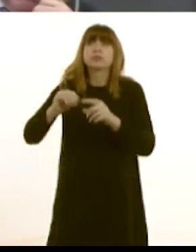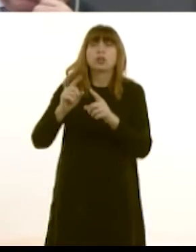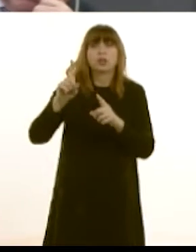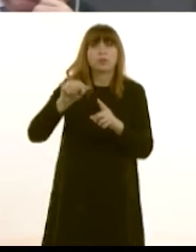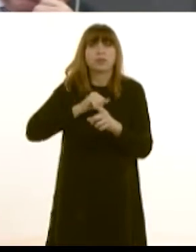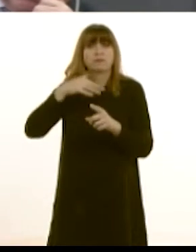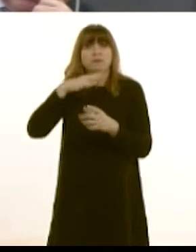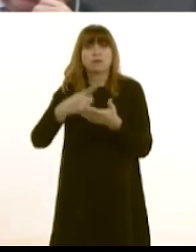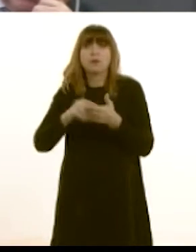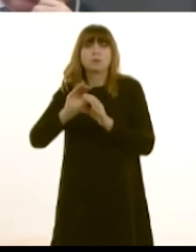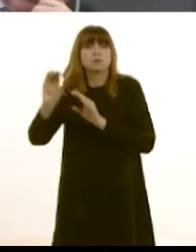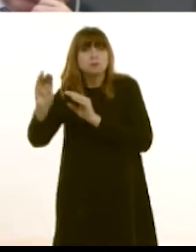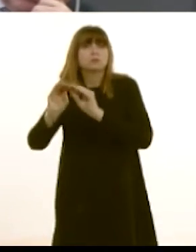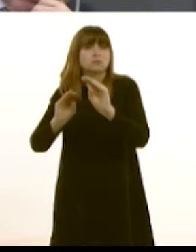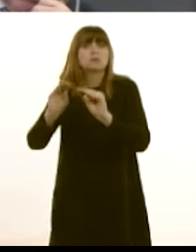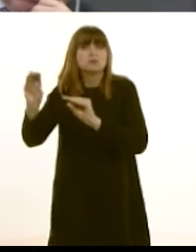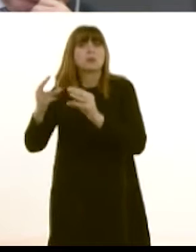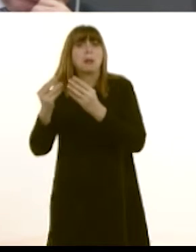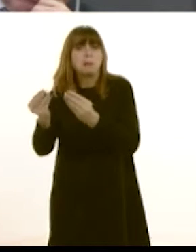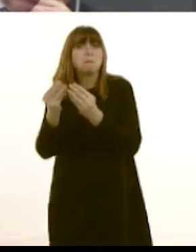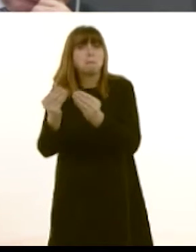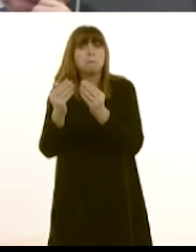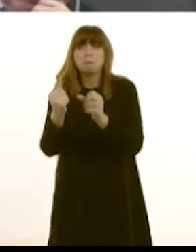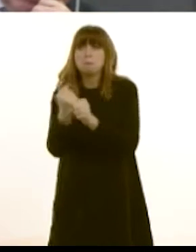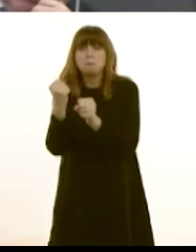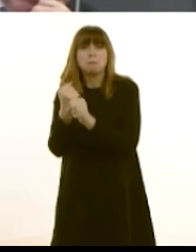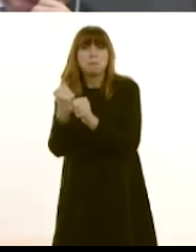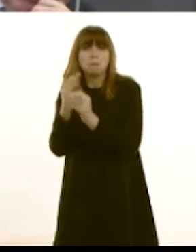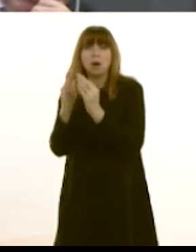bod y Sefydliad Cymunedol yng Nghymru wedi lansio cronfa adfer wediír llifogydd heddiw.